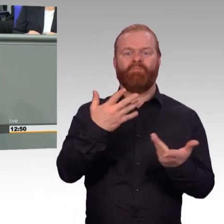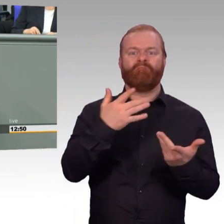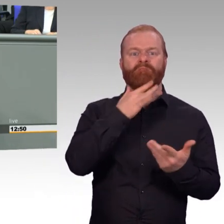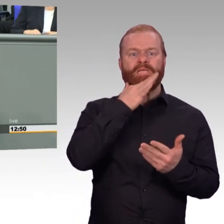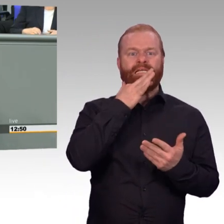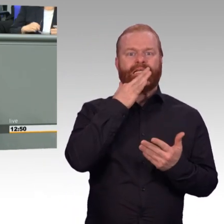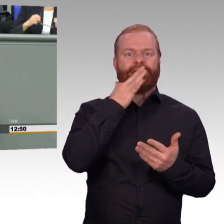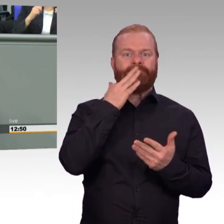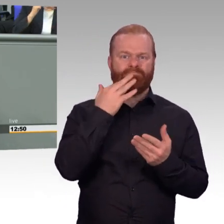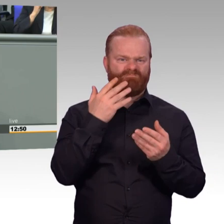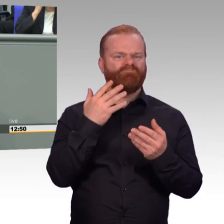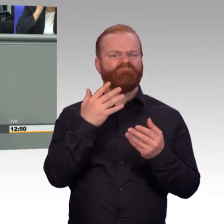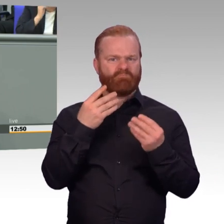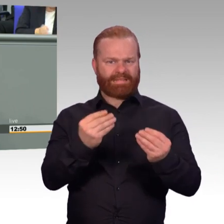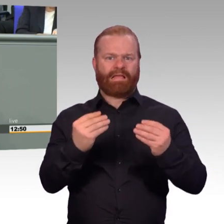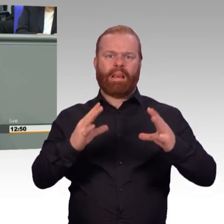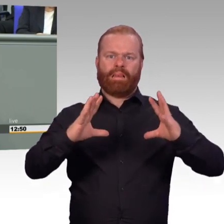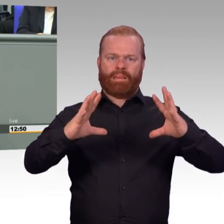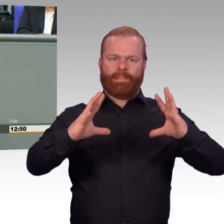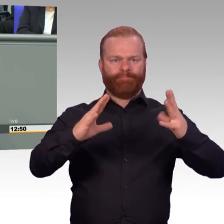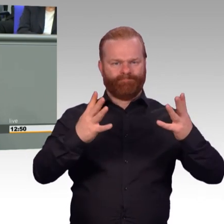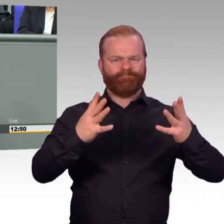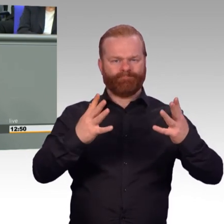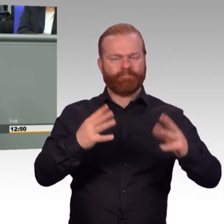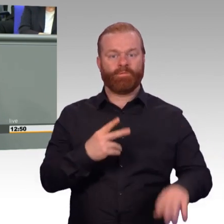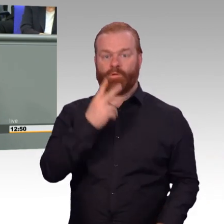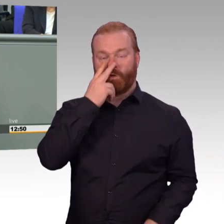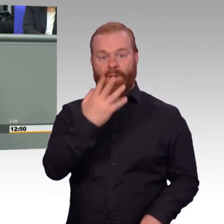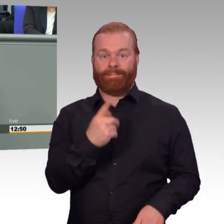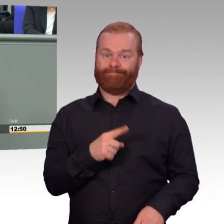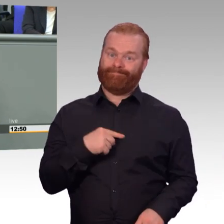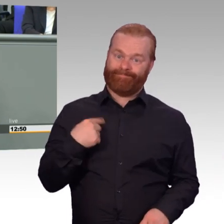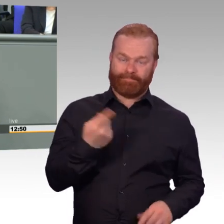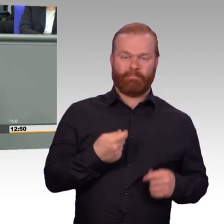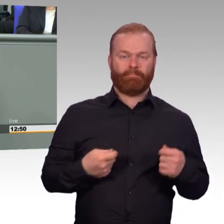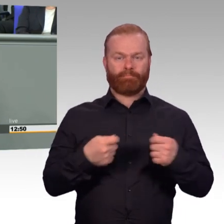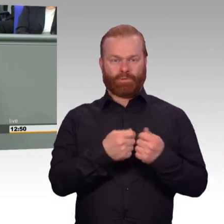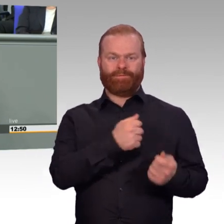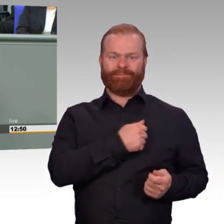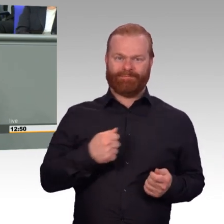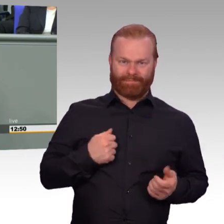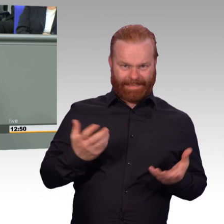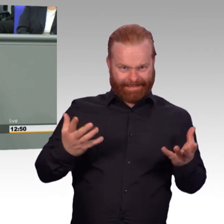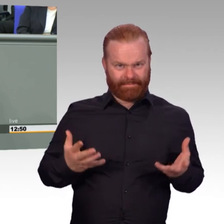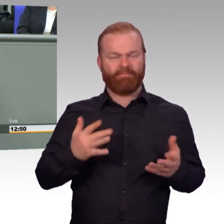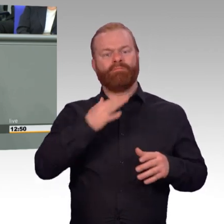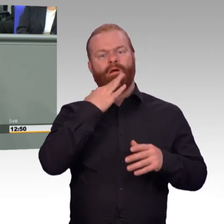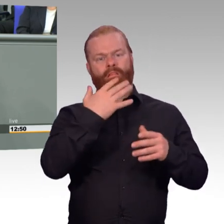auch so unterstützen, dass sie das auch personell kann. Und angesichts einer deutlich verschlechterten Sicherheitslage